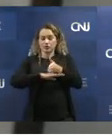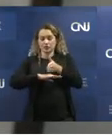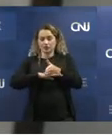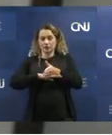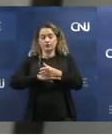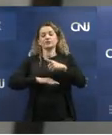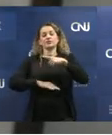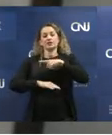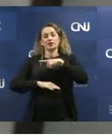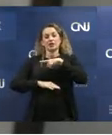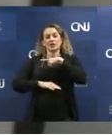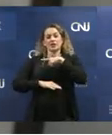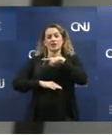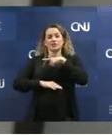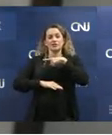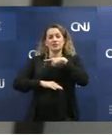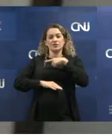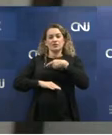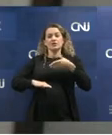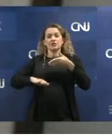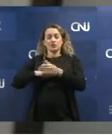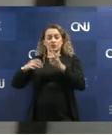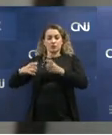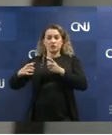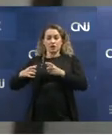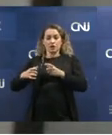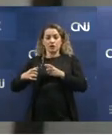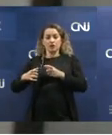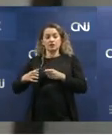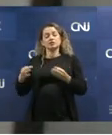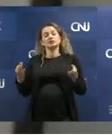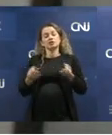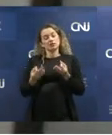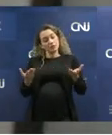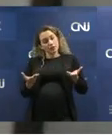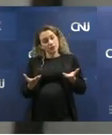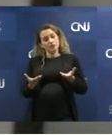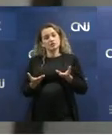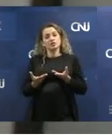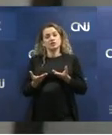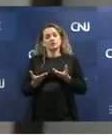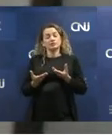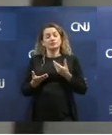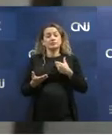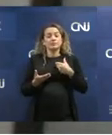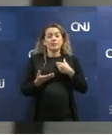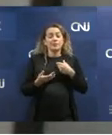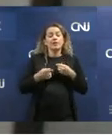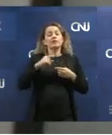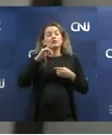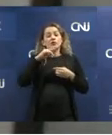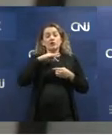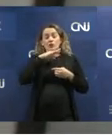que teve na referida comarca e isso obviamente afetou a sua